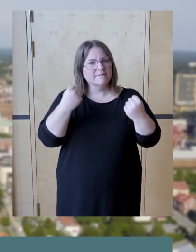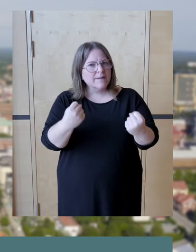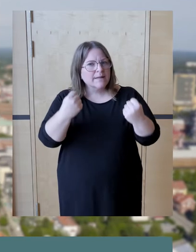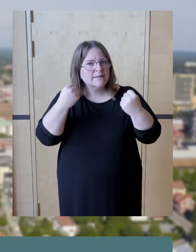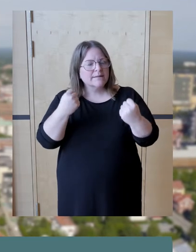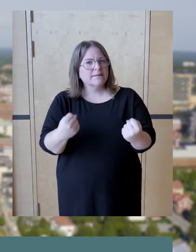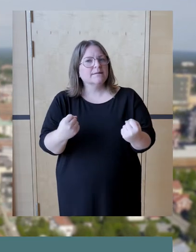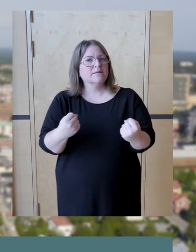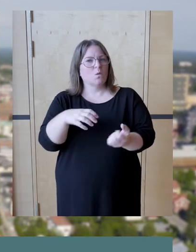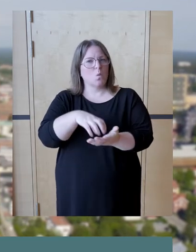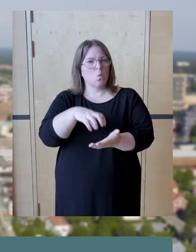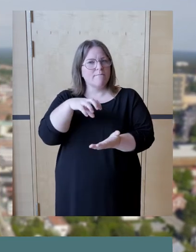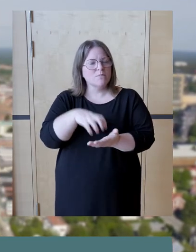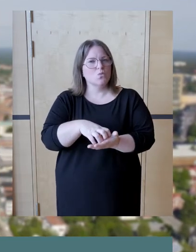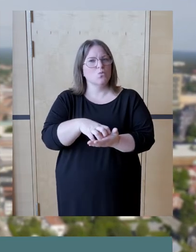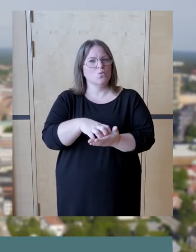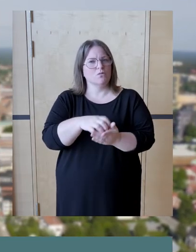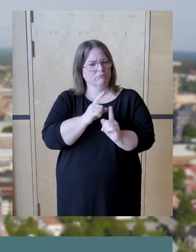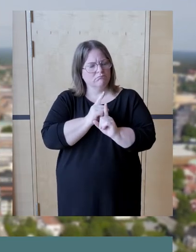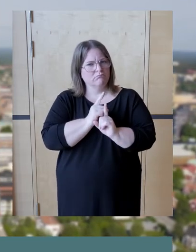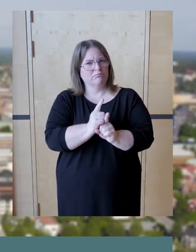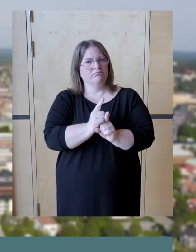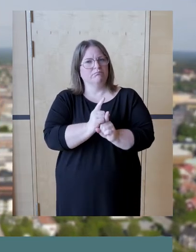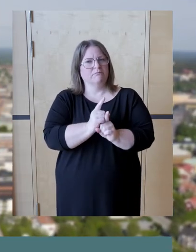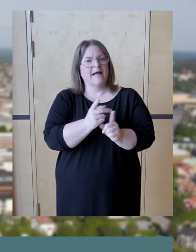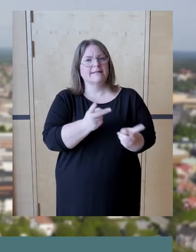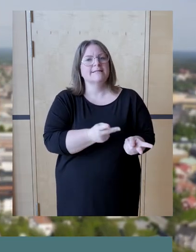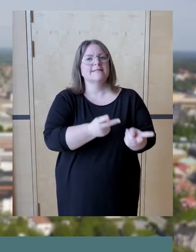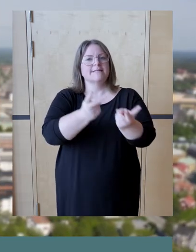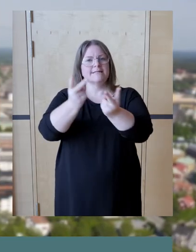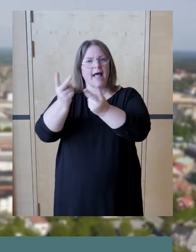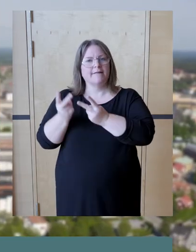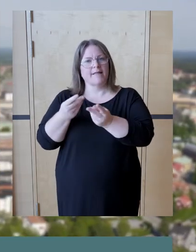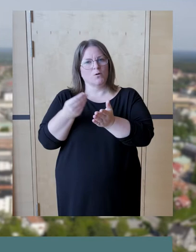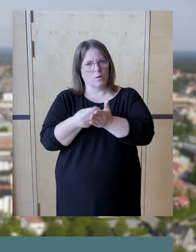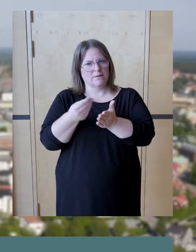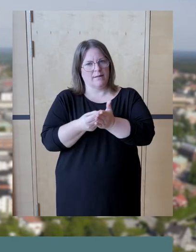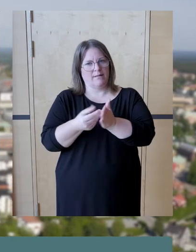Kommunen ska hålla sig till den så kallade standard kostnaden för äldreomsorgen i landet där